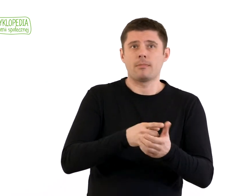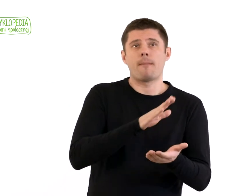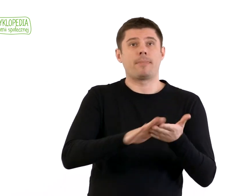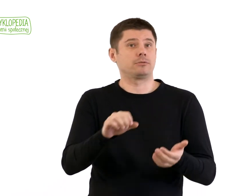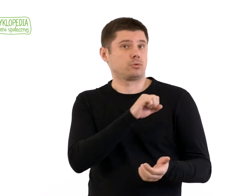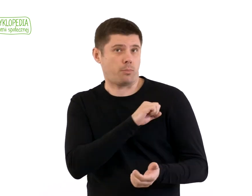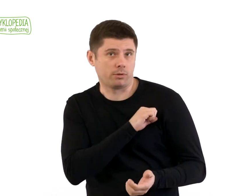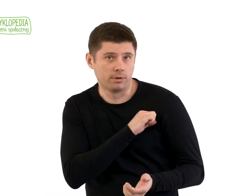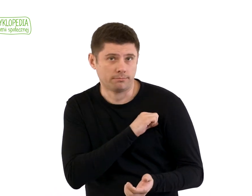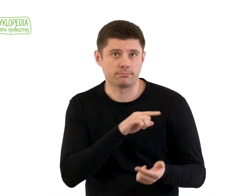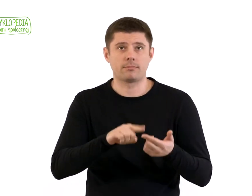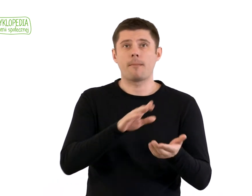bezrobotni,